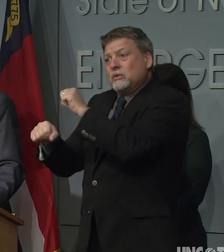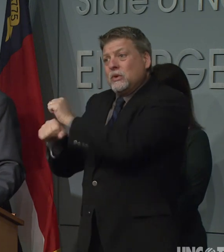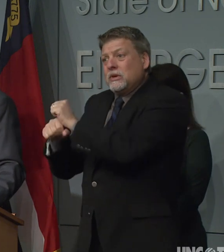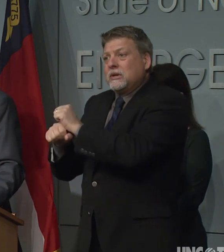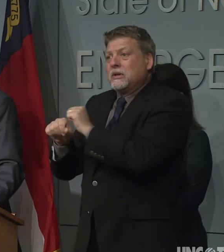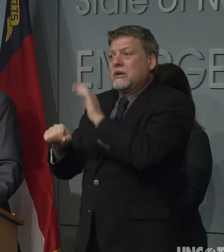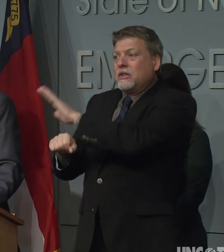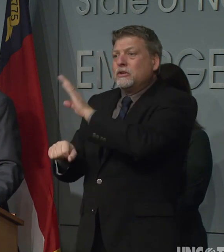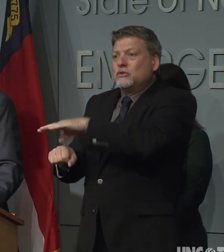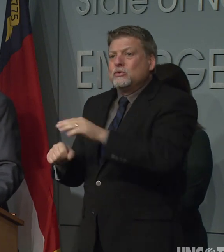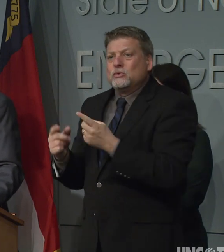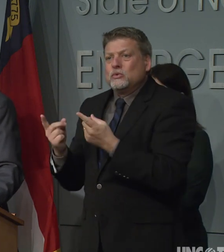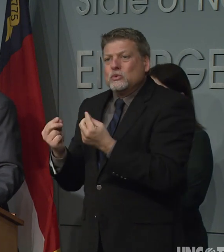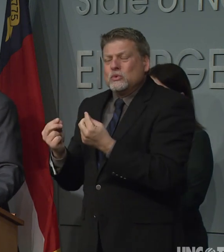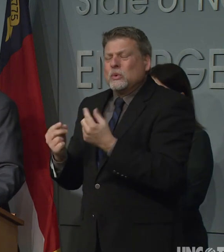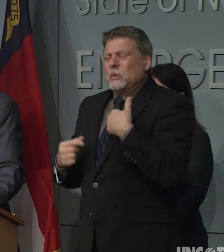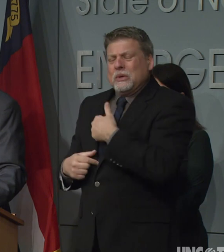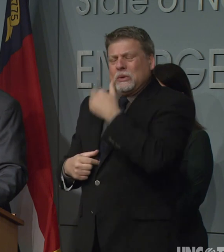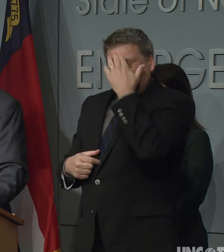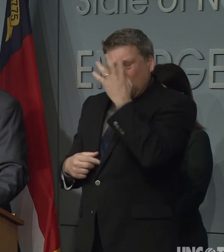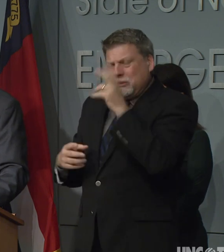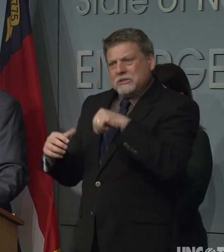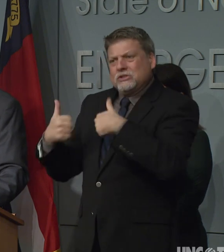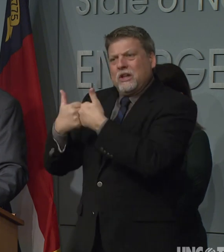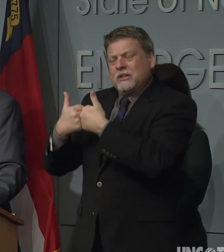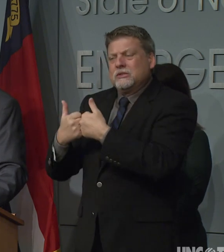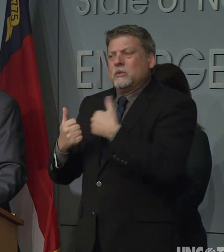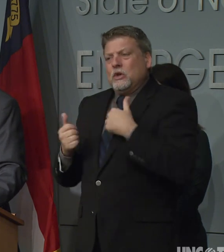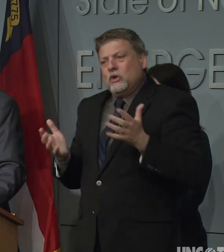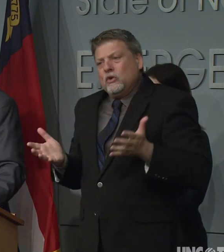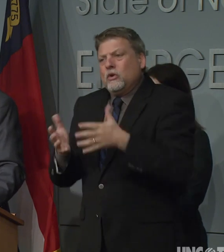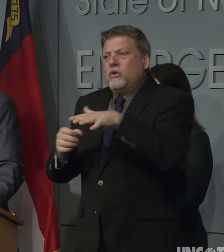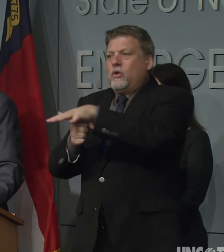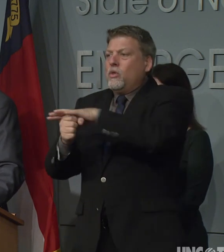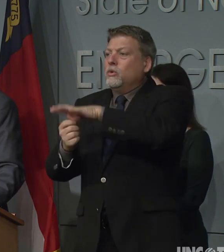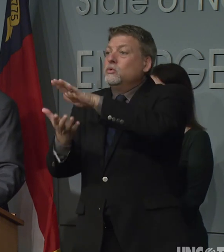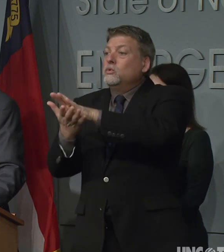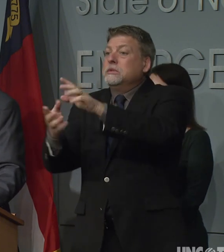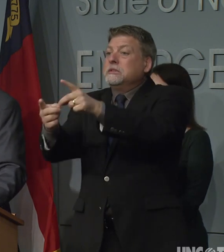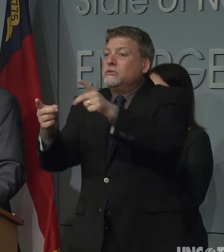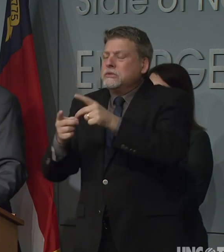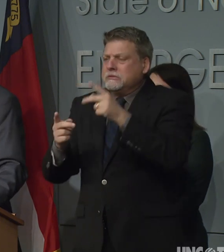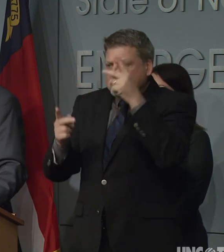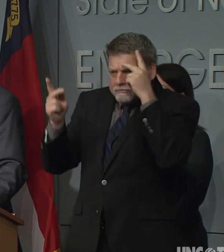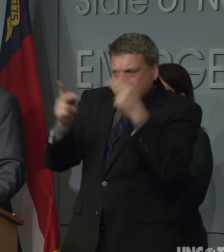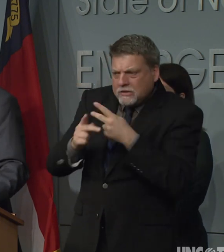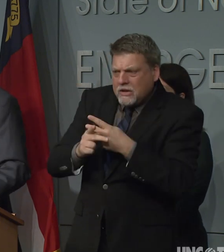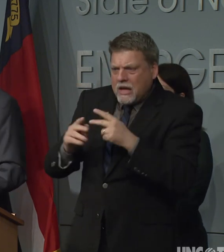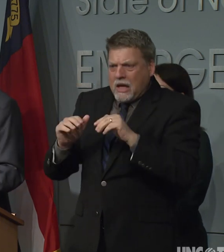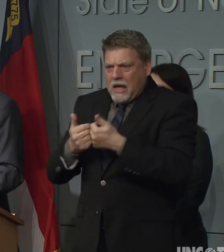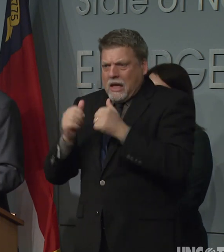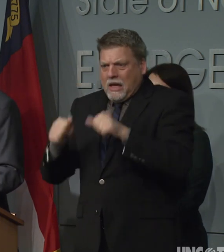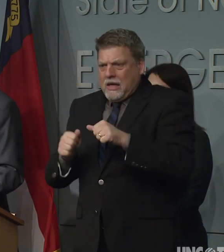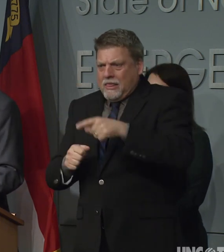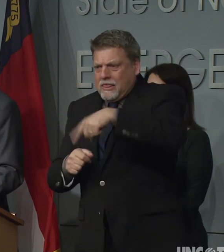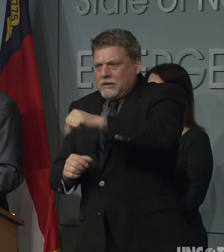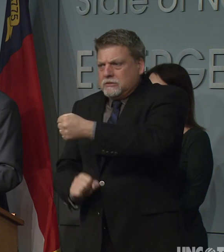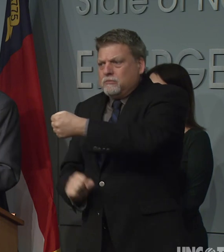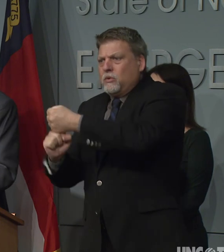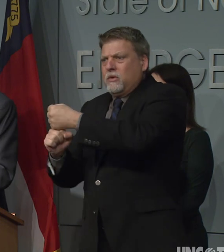Y nosotros vamos a poder sobreponernos a isto le doy las gracias a todas las personas a nuestra en este Estado que